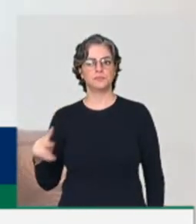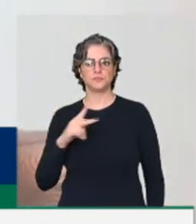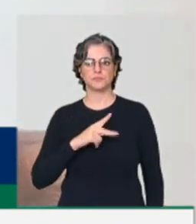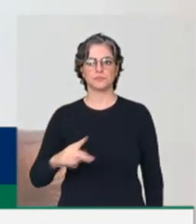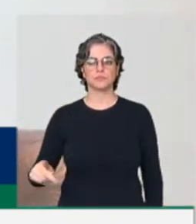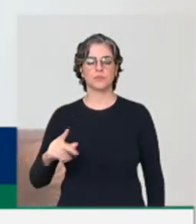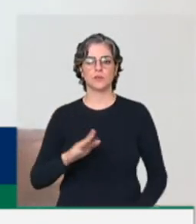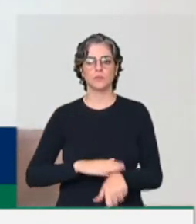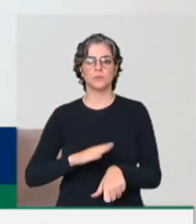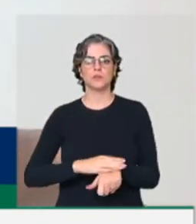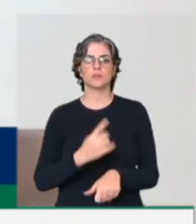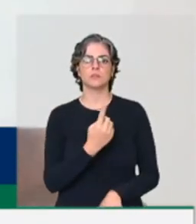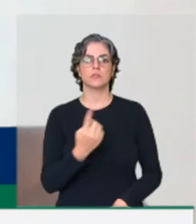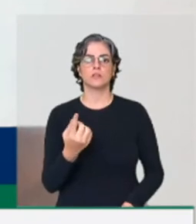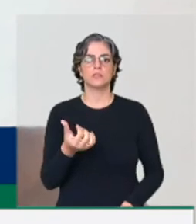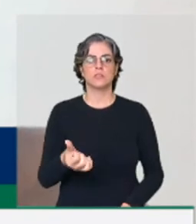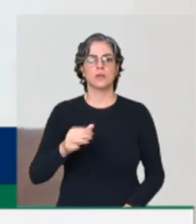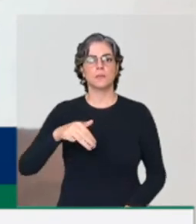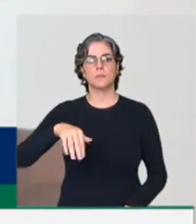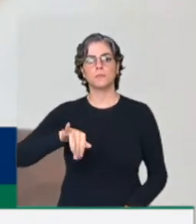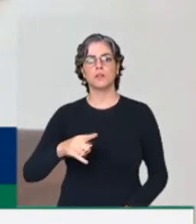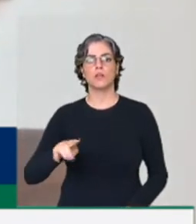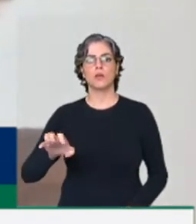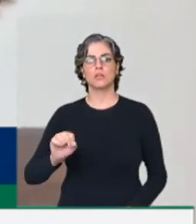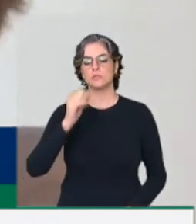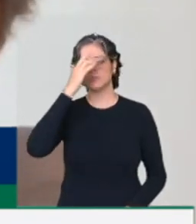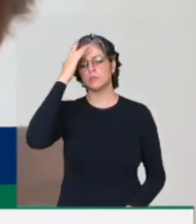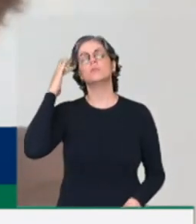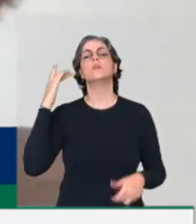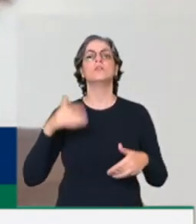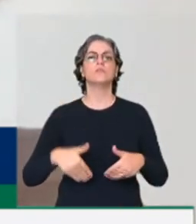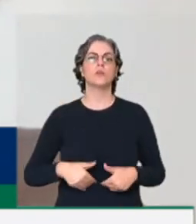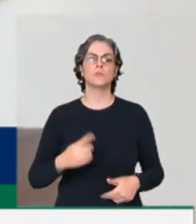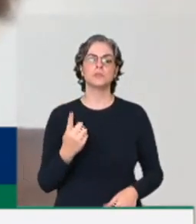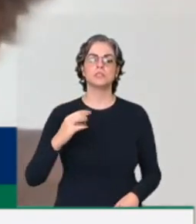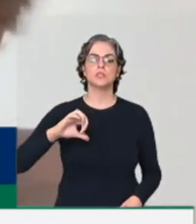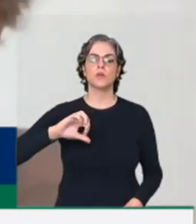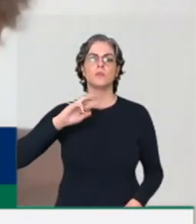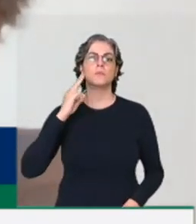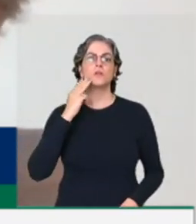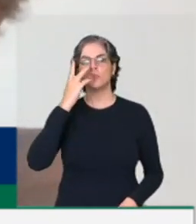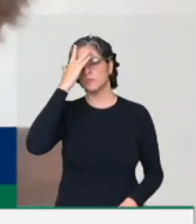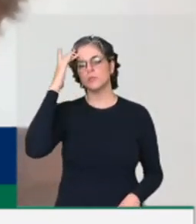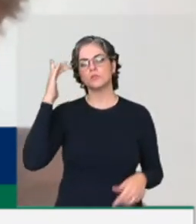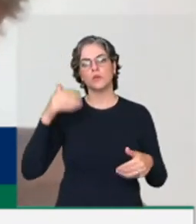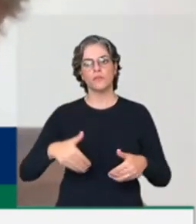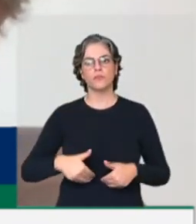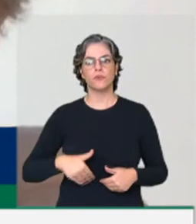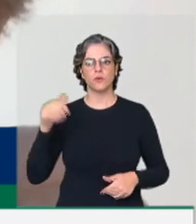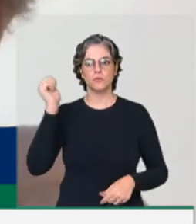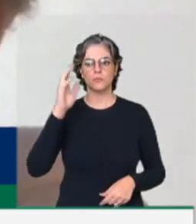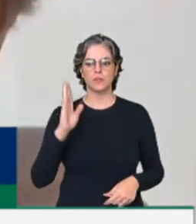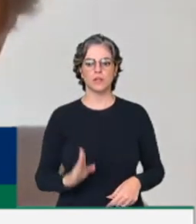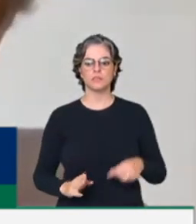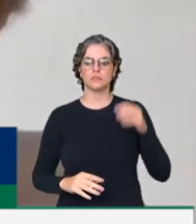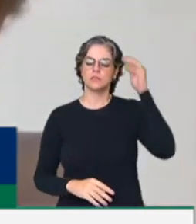NO MOMENTO QUE VOCÊ TEM 116 MILHÕES DE PESSOAS EM INSEGURANÇA ALIMENTAR, 19 MILHÕES DE PESSOAS PASSANDO FOME NESTE PAÍS E QUE COMPRA